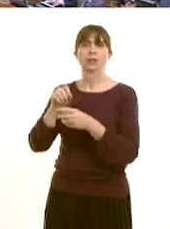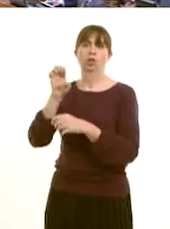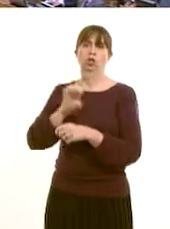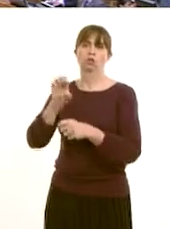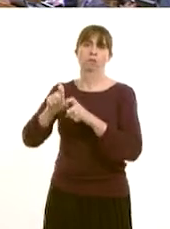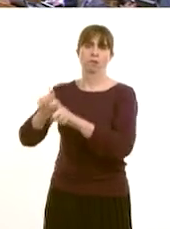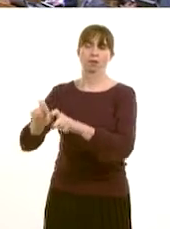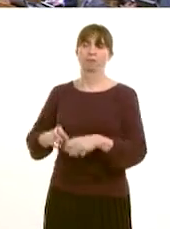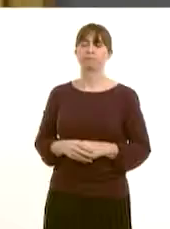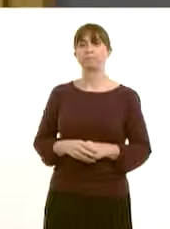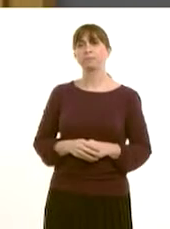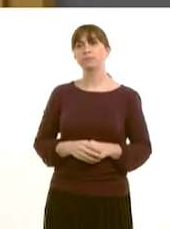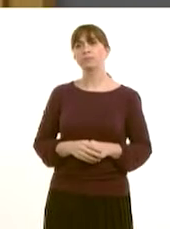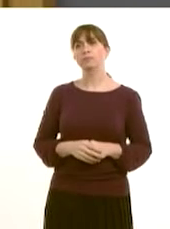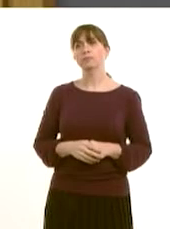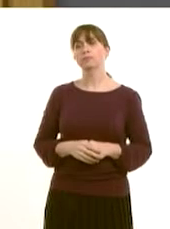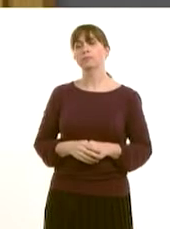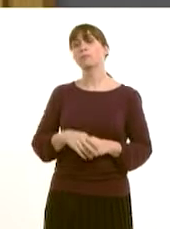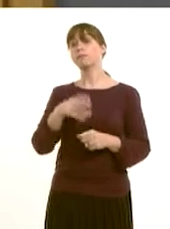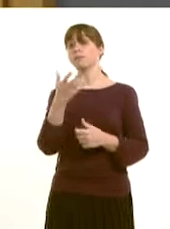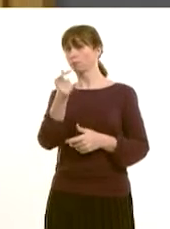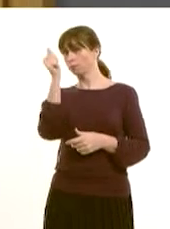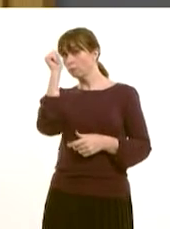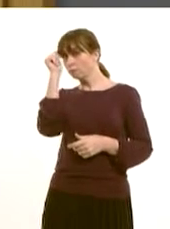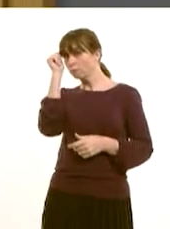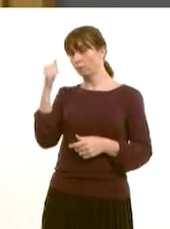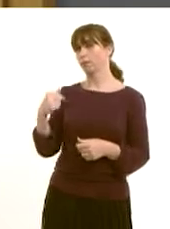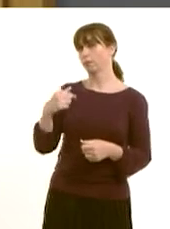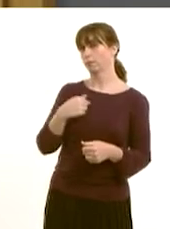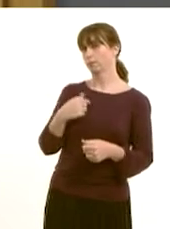Mi fydd y Prif Weinidog yn ymwybodol fy mod i wedi bod yn galw am gymryd camau i gynydduír